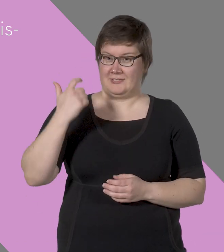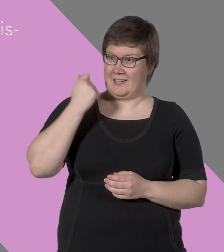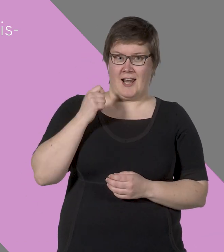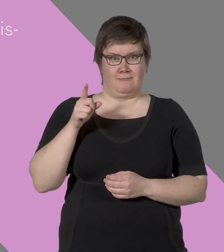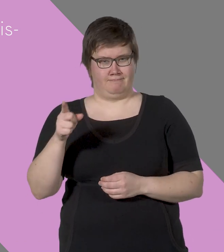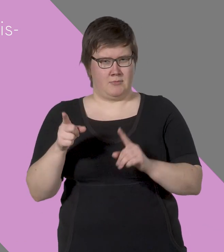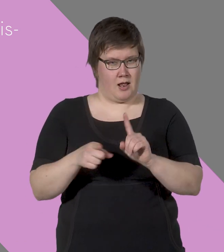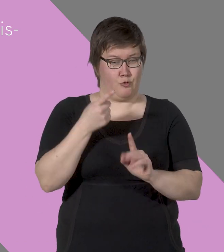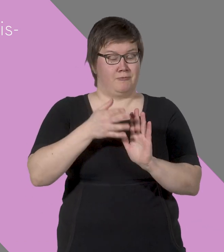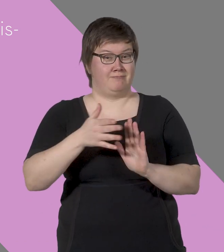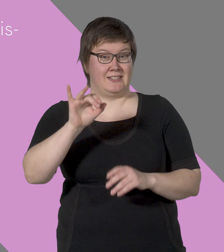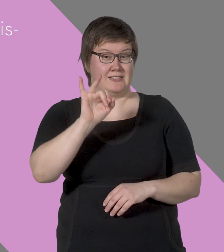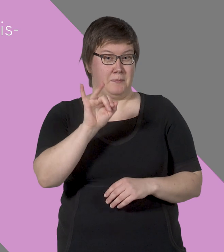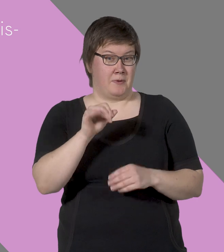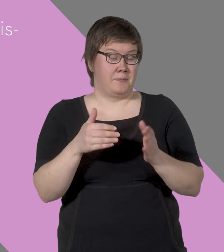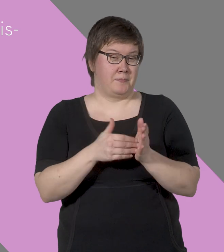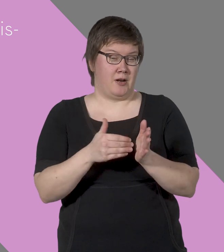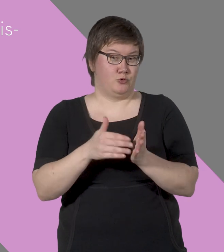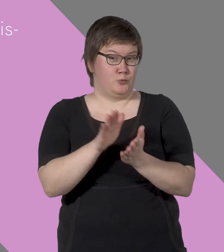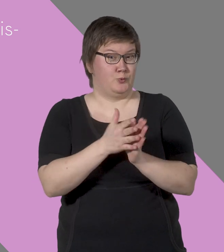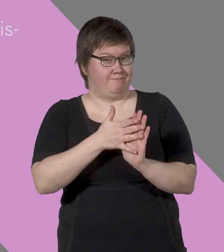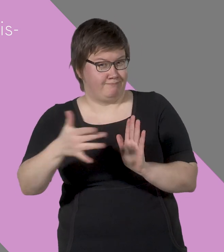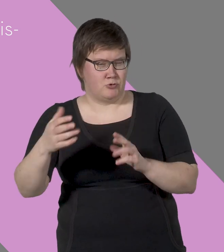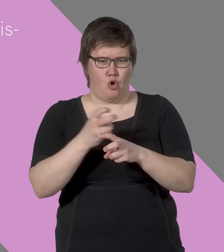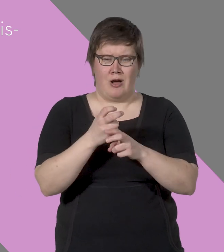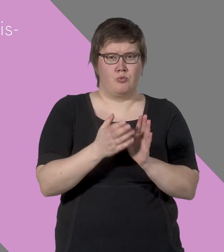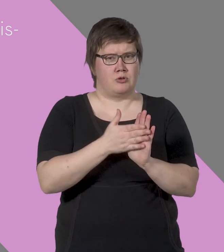Kela aloittaa 7.11.2023 alkaen kokeilun, -